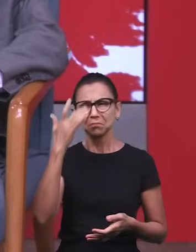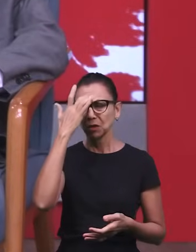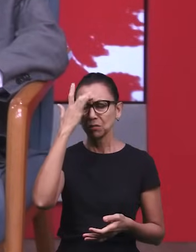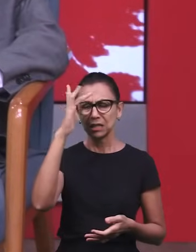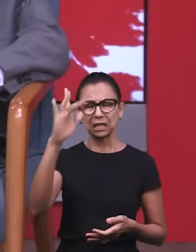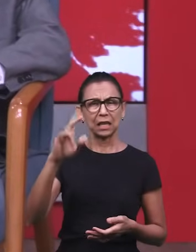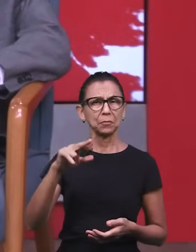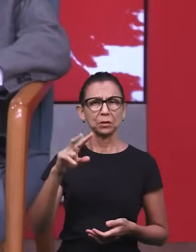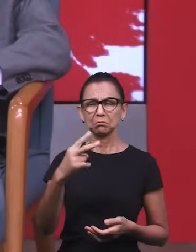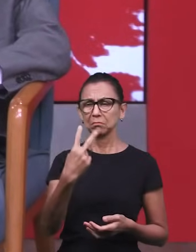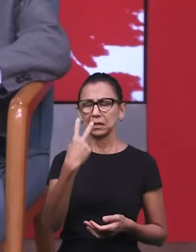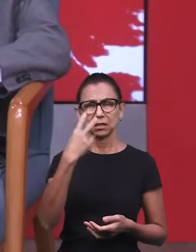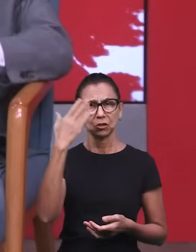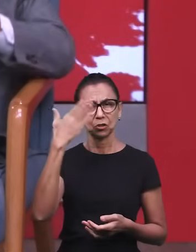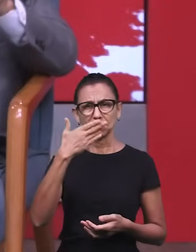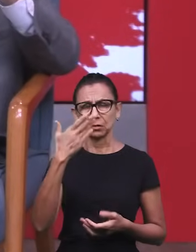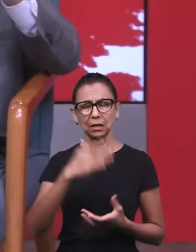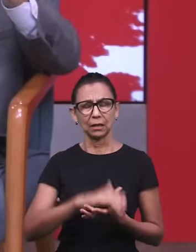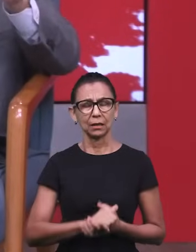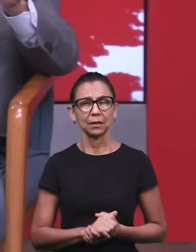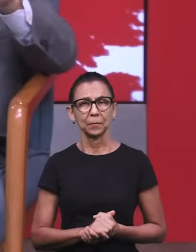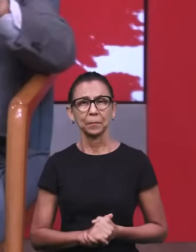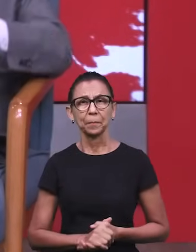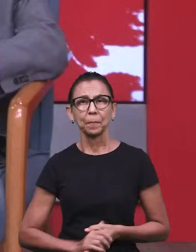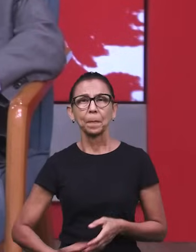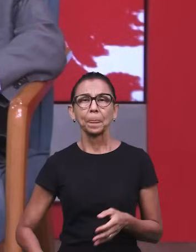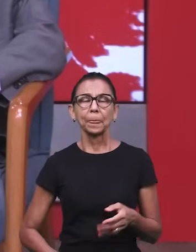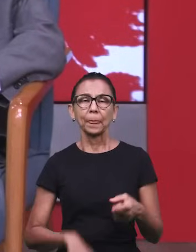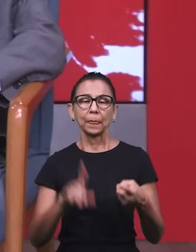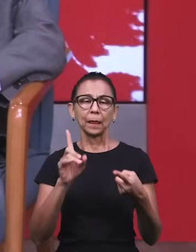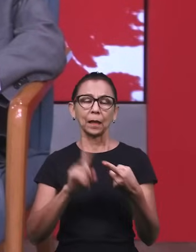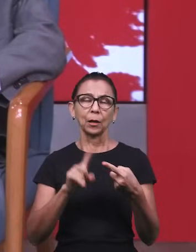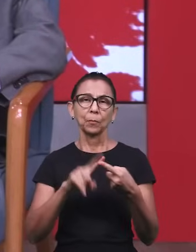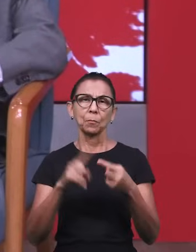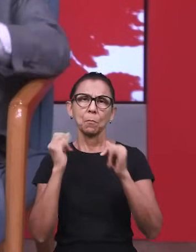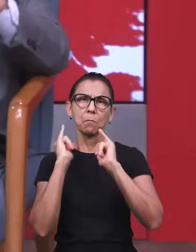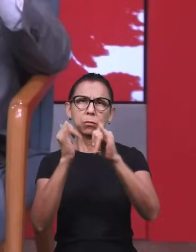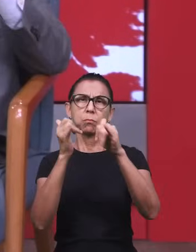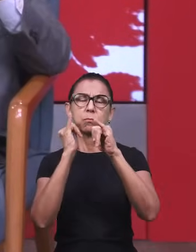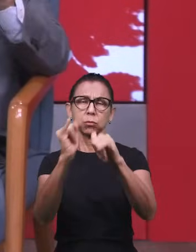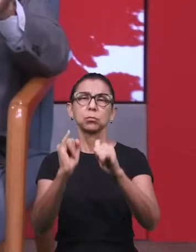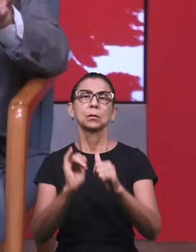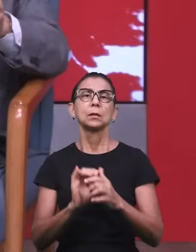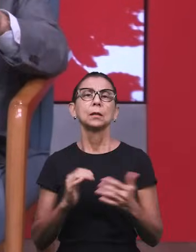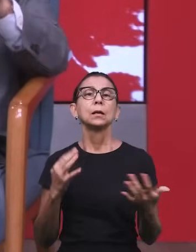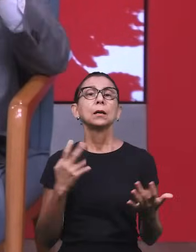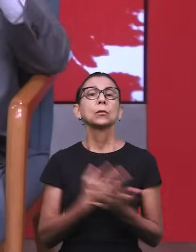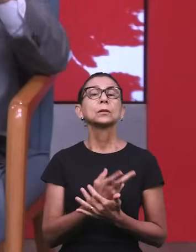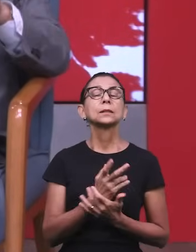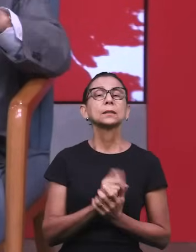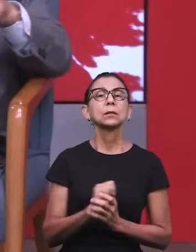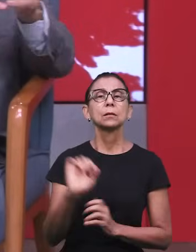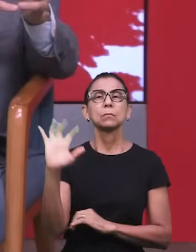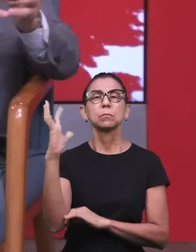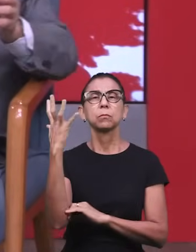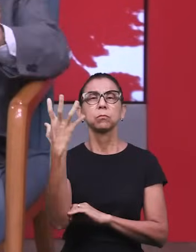nem nem conhecem a primeira trombeta tocou então o desmatamento tudo aquilo que se fala até hoje